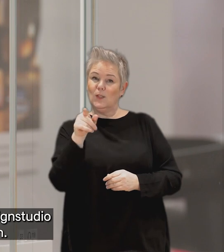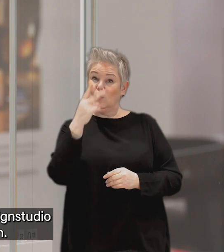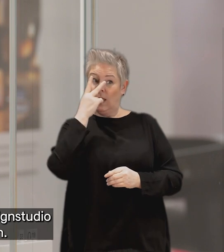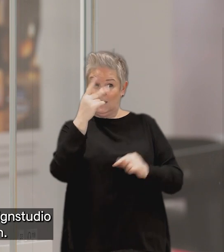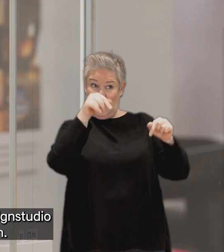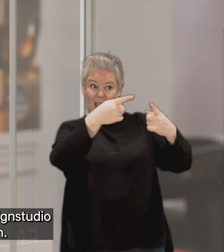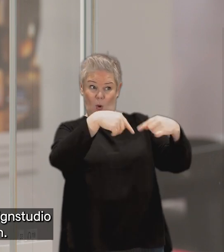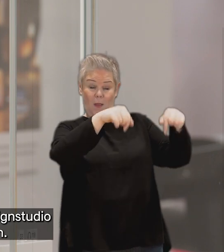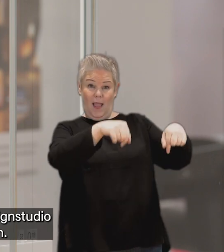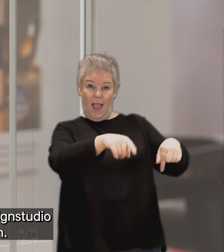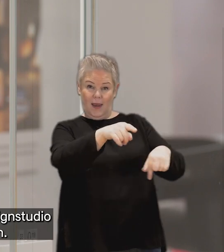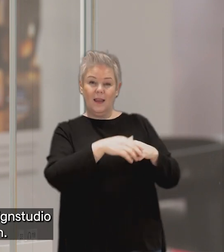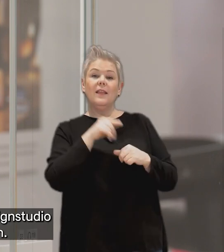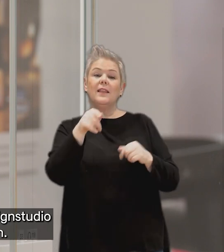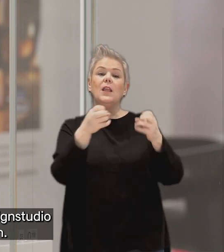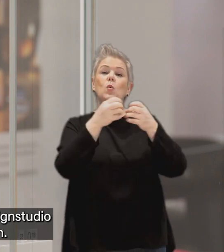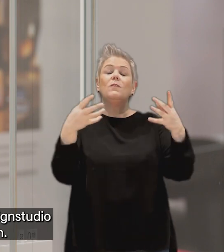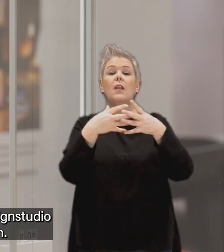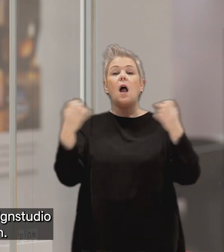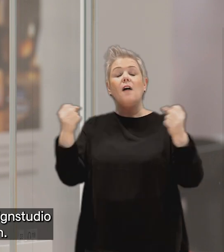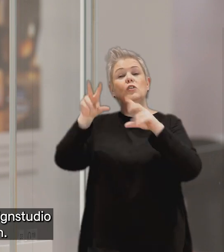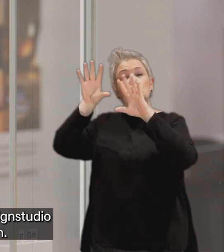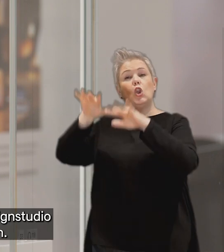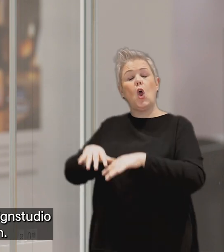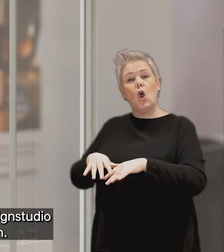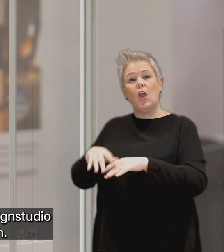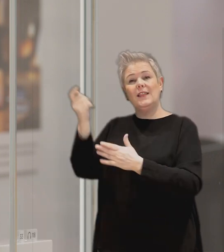er utviklet av Snø Designstudio for No Isolation.